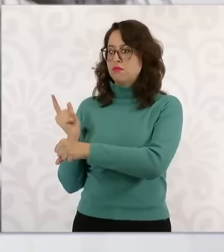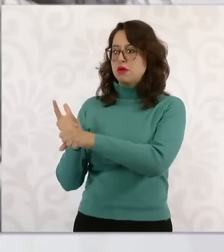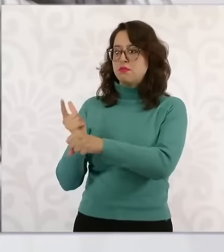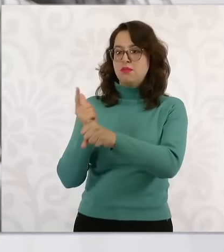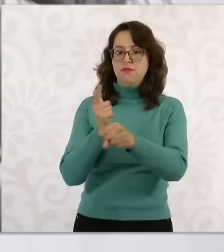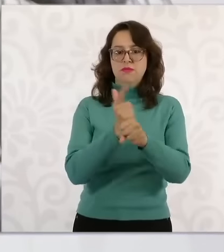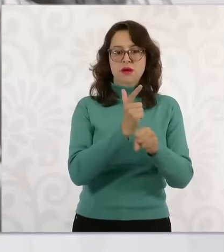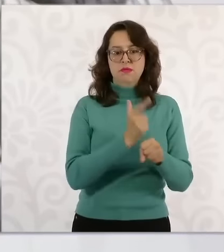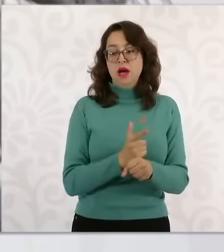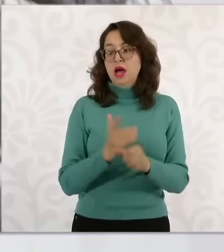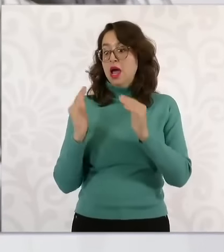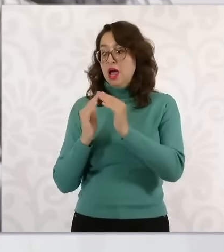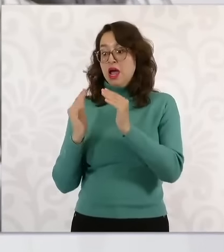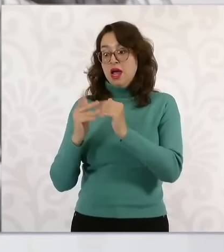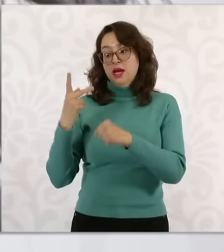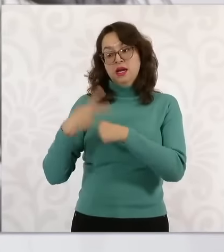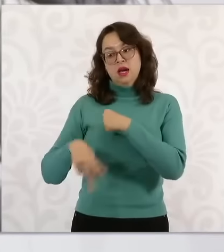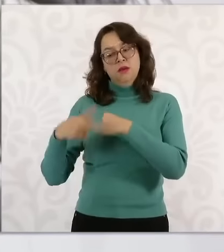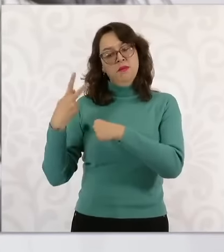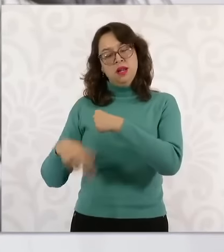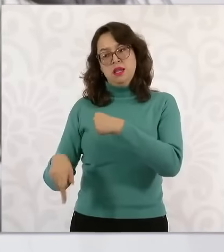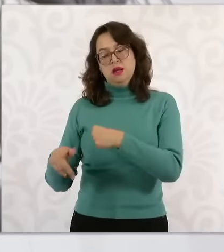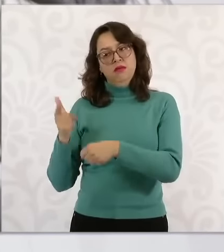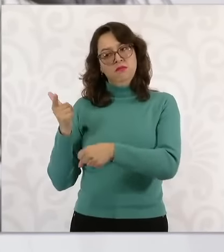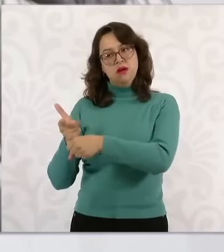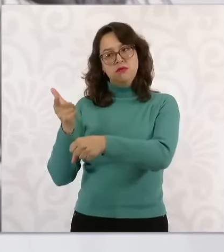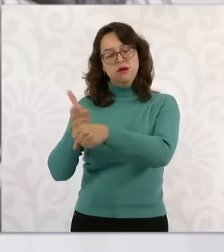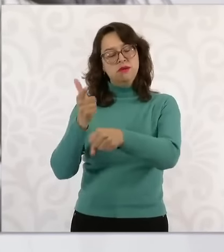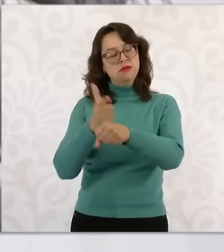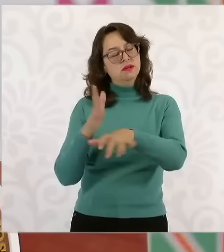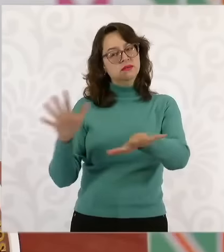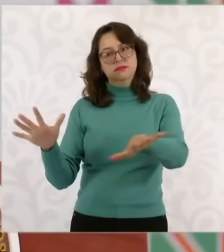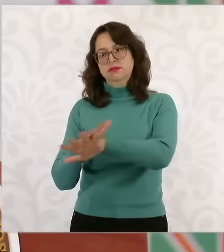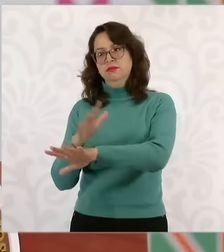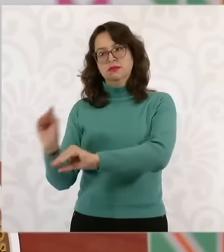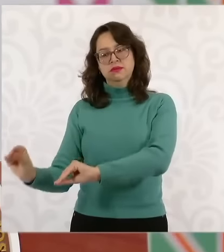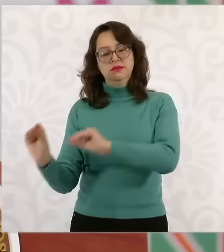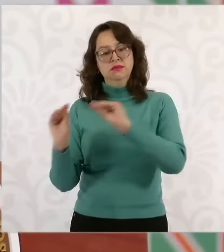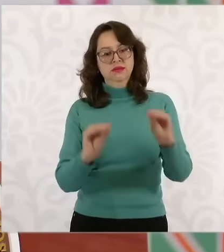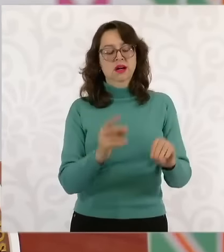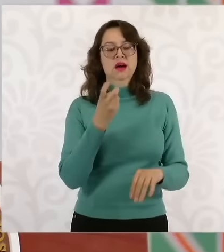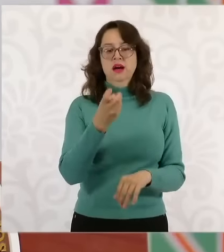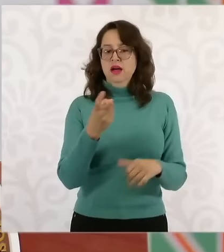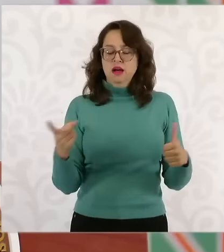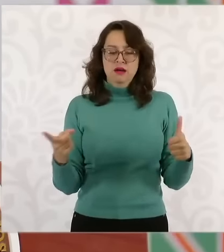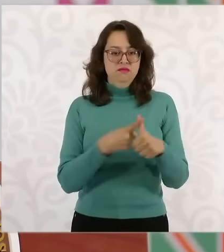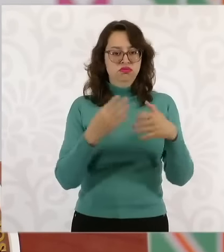viviendas que están en alto riesgo, que es lo más importante, además de todo lo que tendría